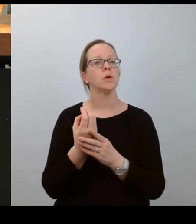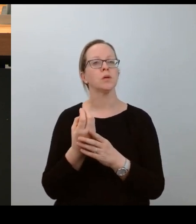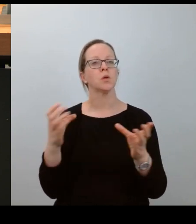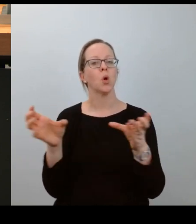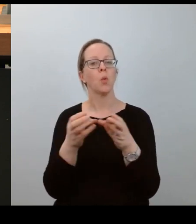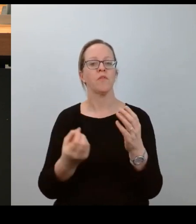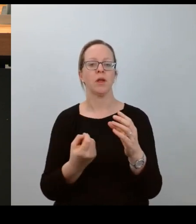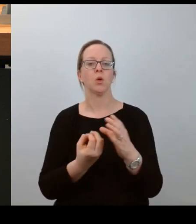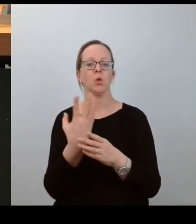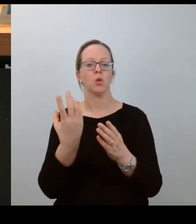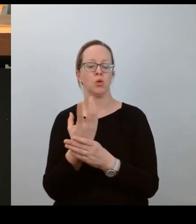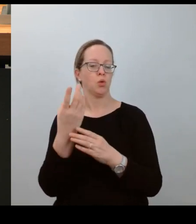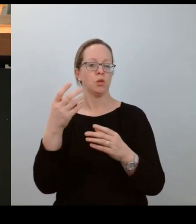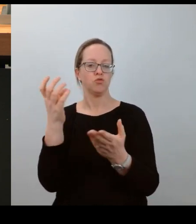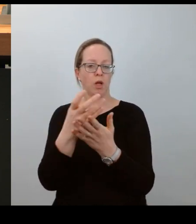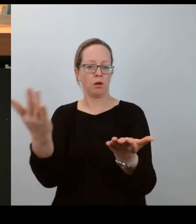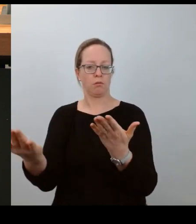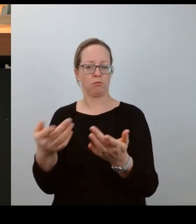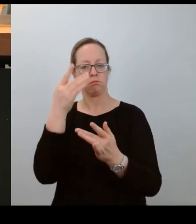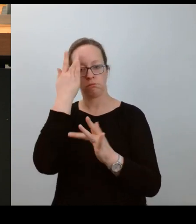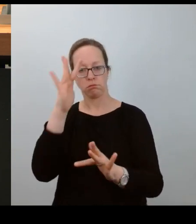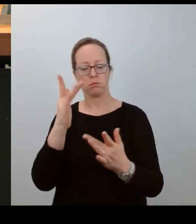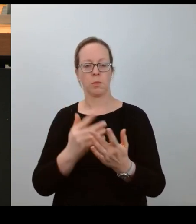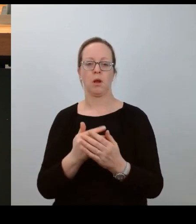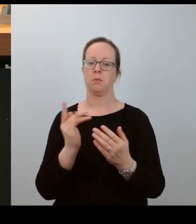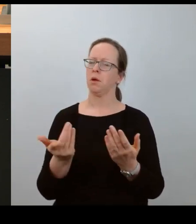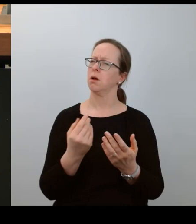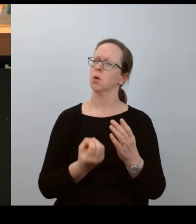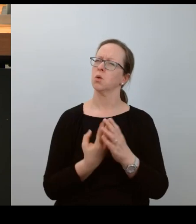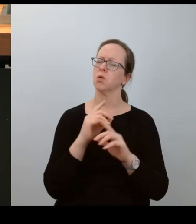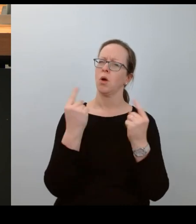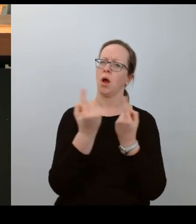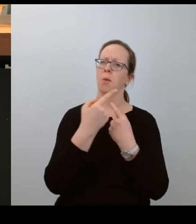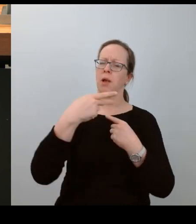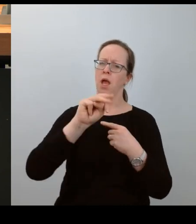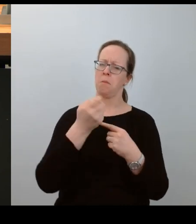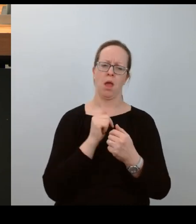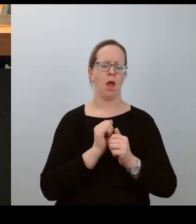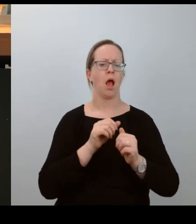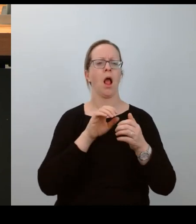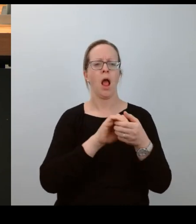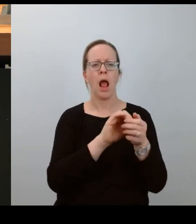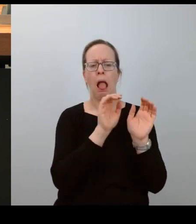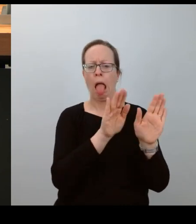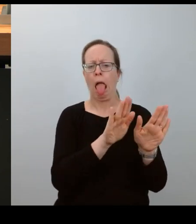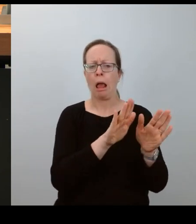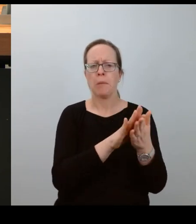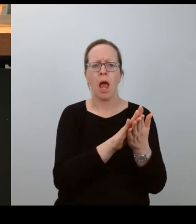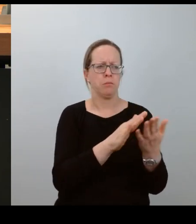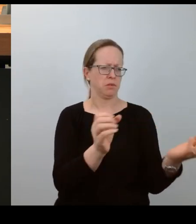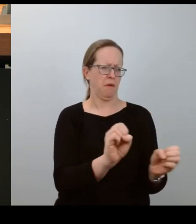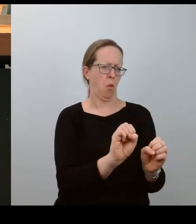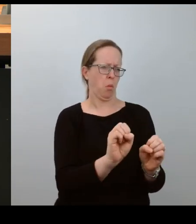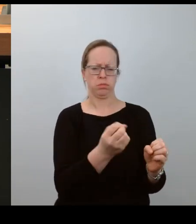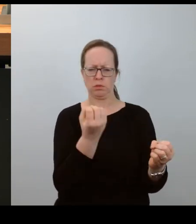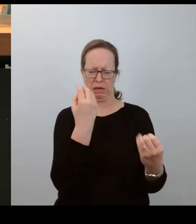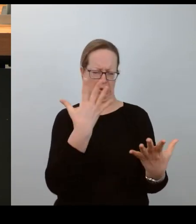unter diesem Senator Einzug gehalten hat er sich auf die Fahnen geschrieben hat, alles möglich staatlich zu machen, möglichst zentral lenken zu lassen.